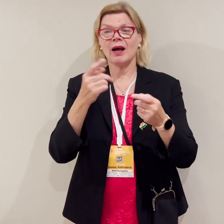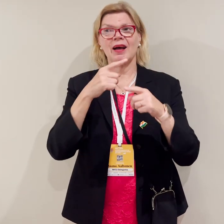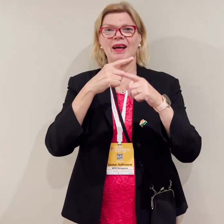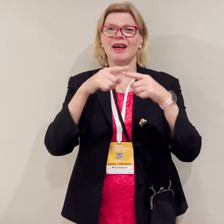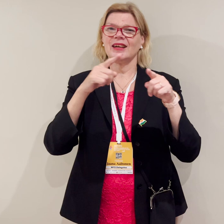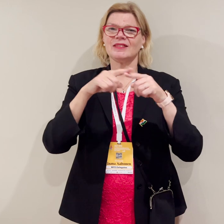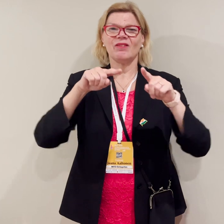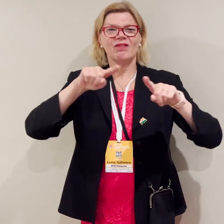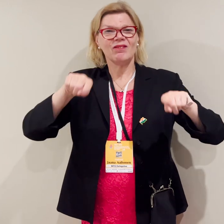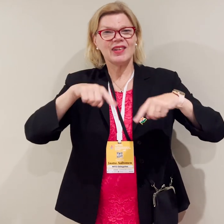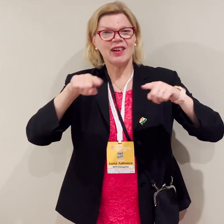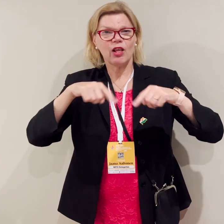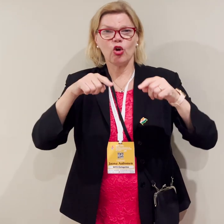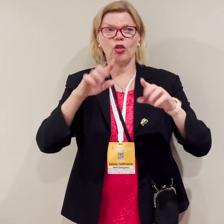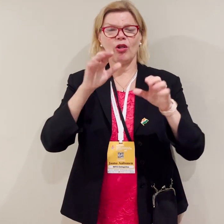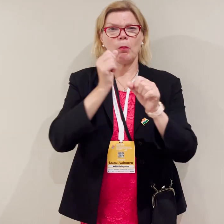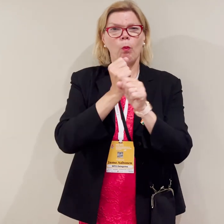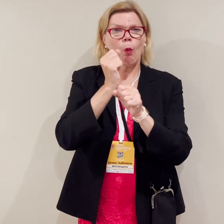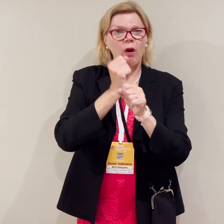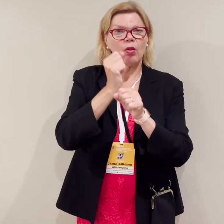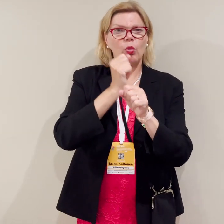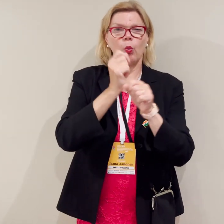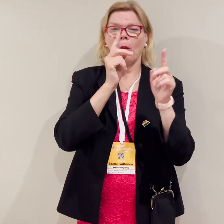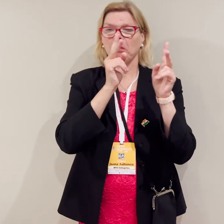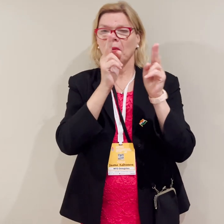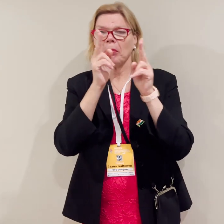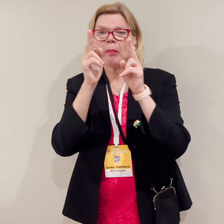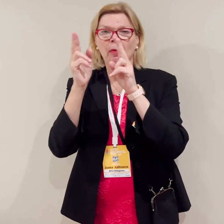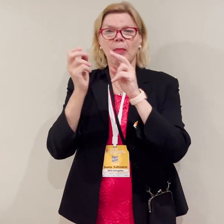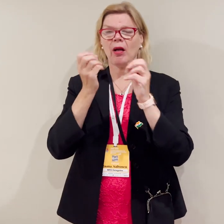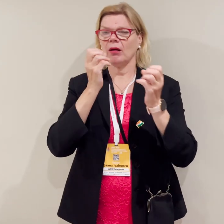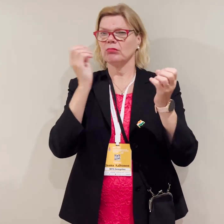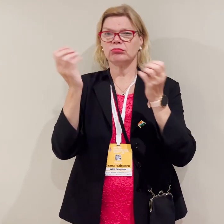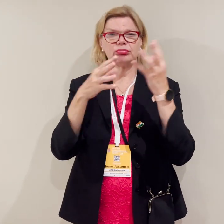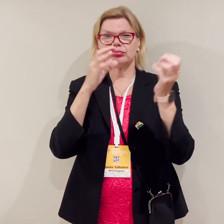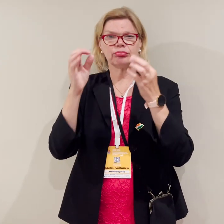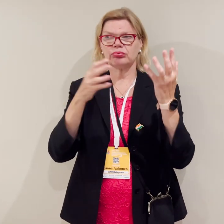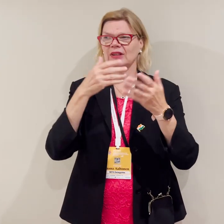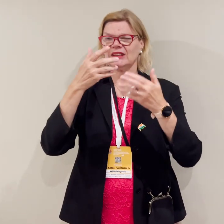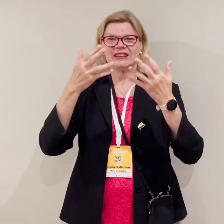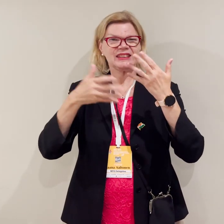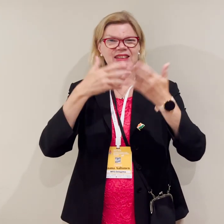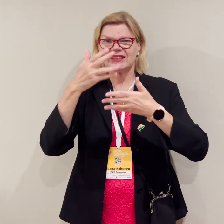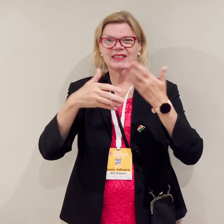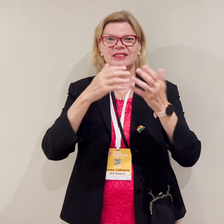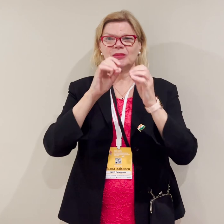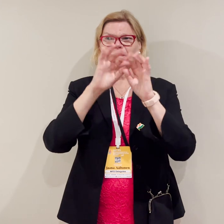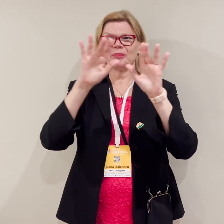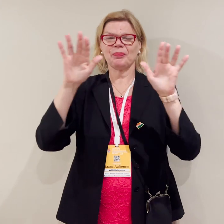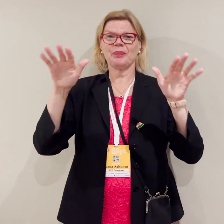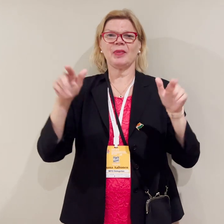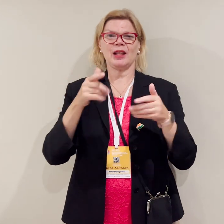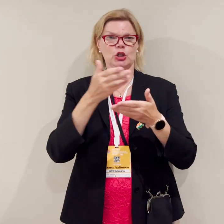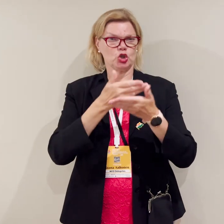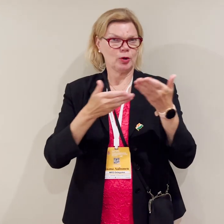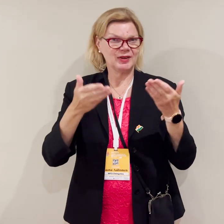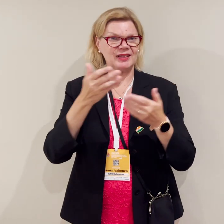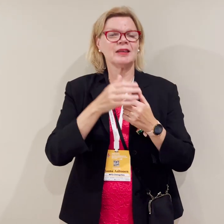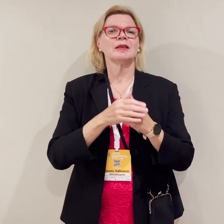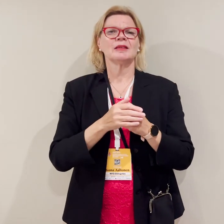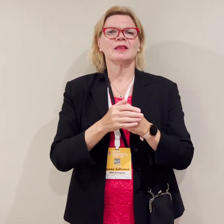Eri videoklippejä on muokattu ja yhdistelty. Nämä ovat somessa levinneet.